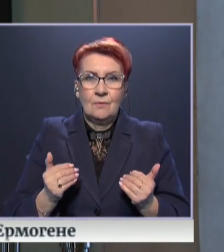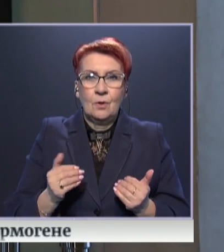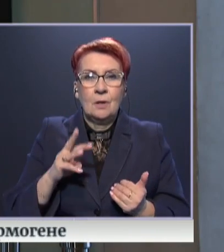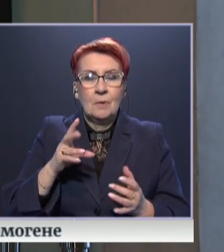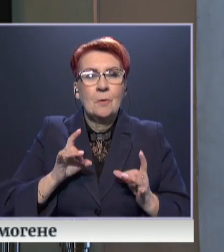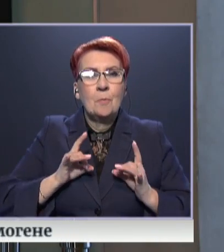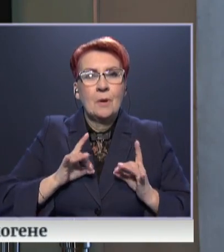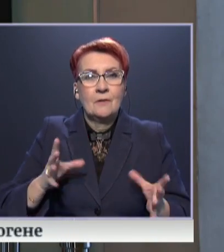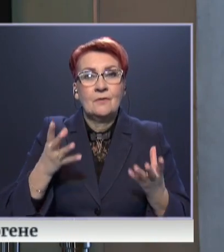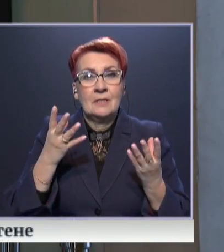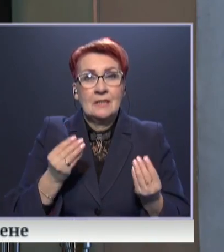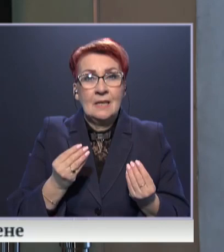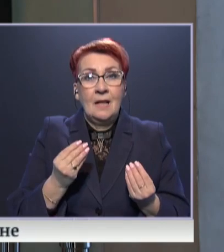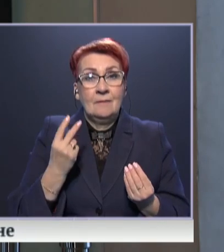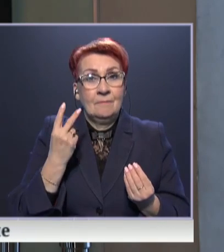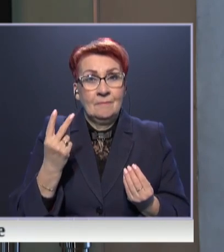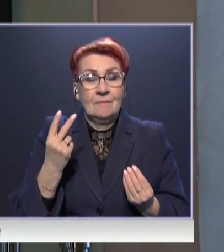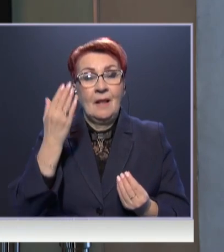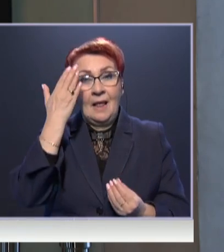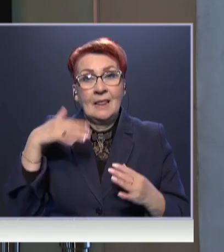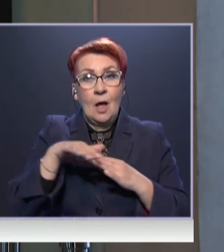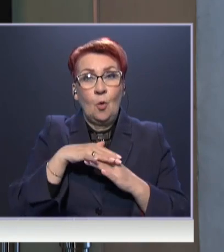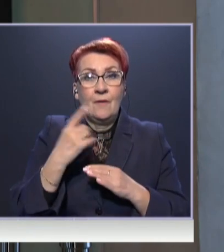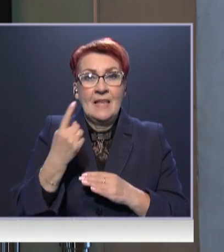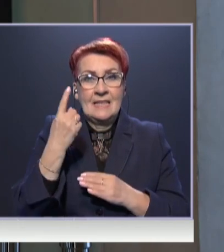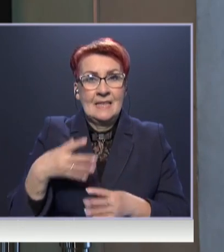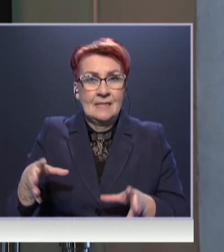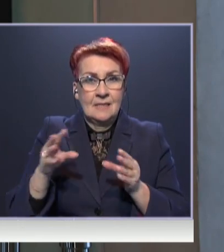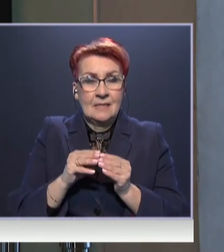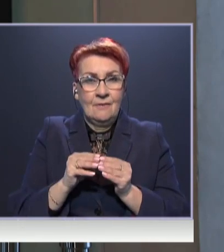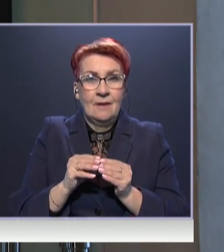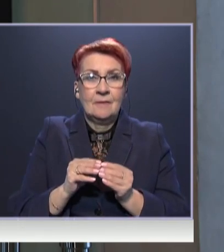День народного единства потому что Преодоление